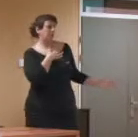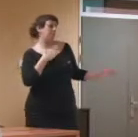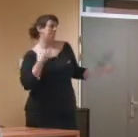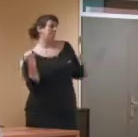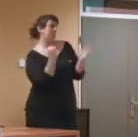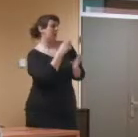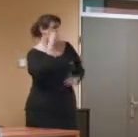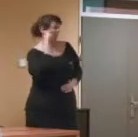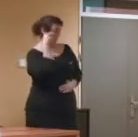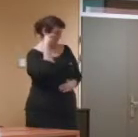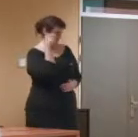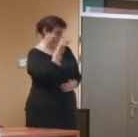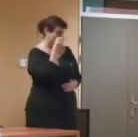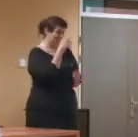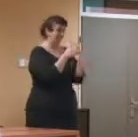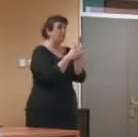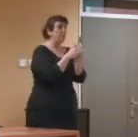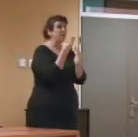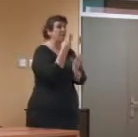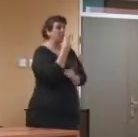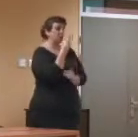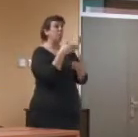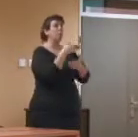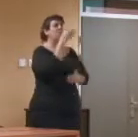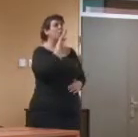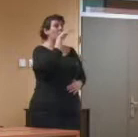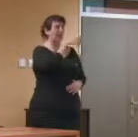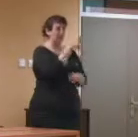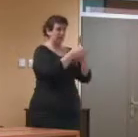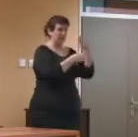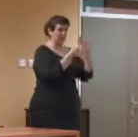muy bien Quico Arabi en el periódico Levante con las Pirámides de Egipto,